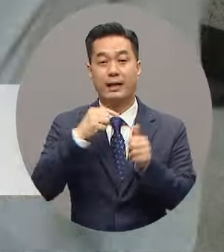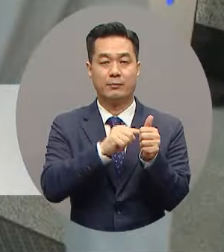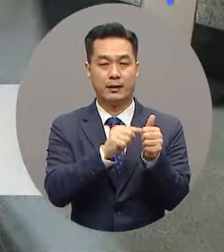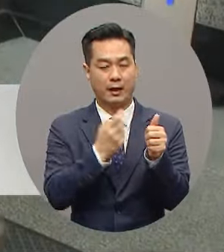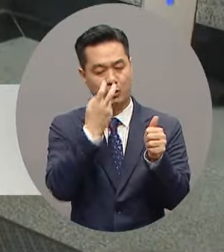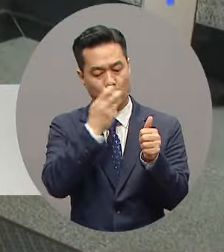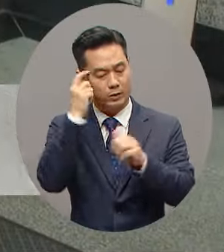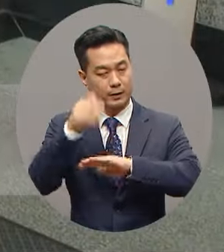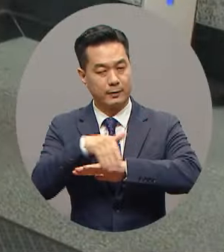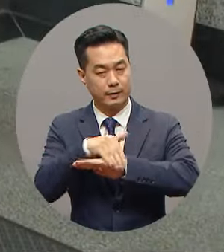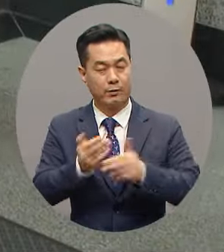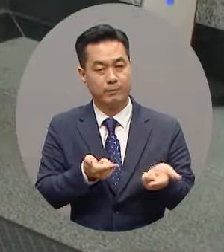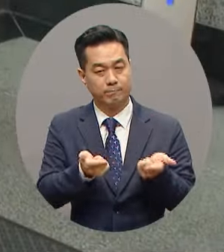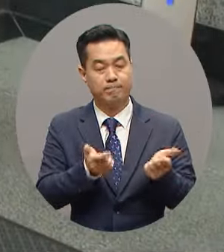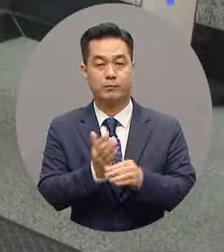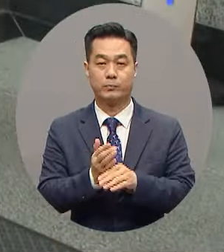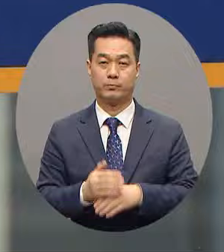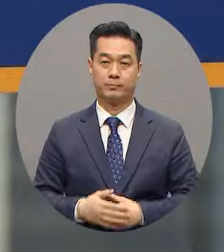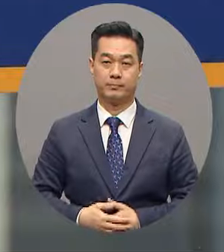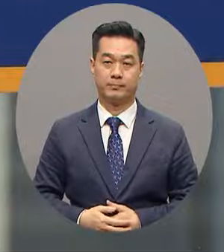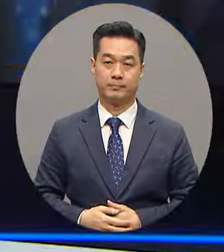사실이 있는지 조사하고 있습니다. 어제 기술직 직원을 불러 조사한 경찰은 최고기술책임자에 대한 조사 일정도 조율하고 있습니다.